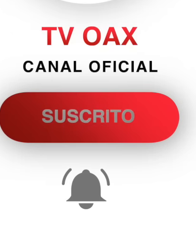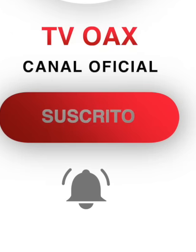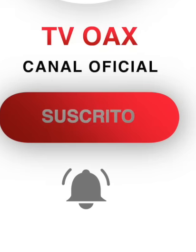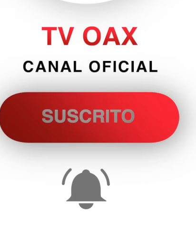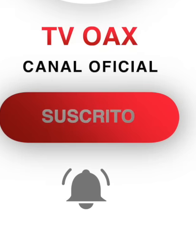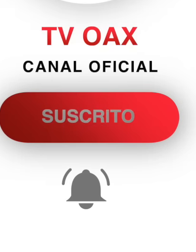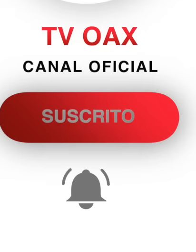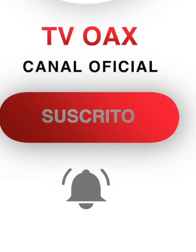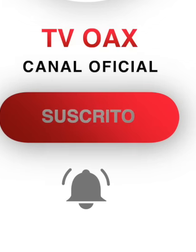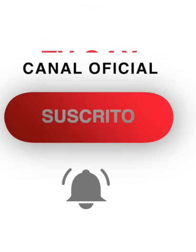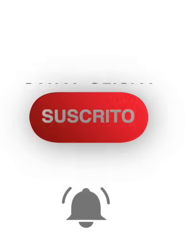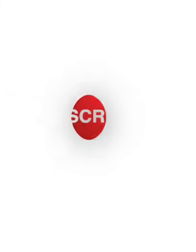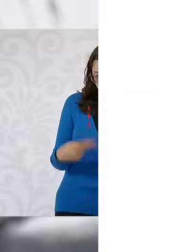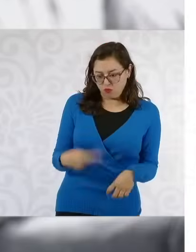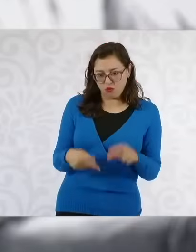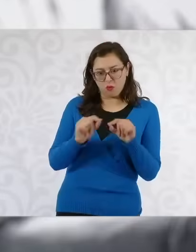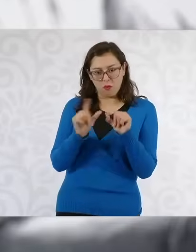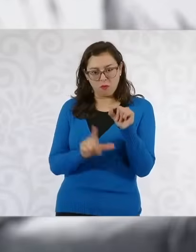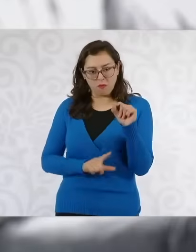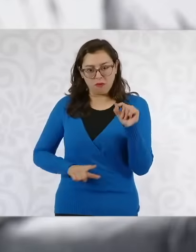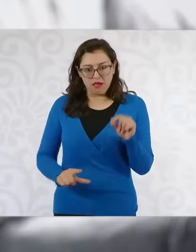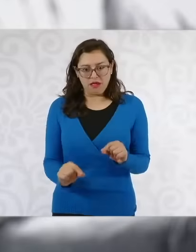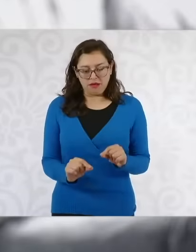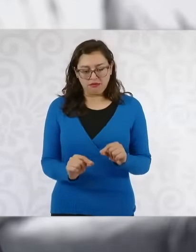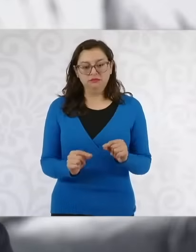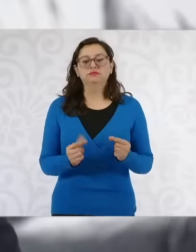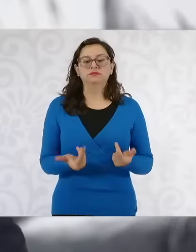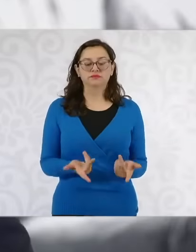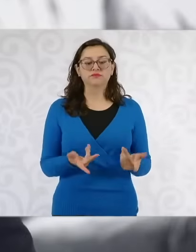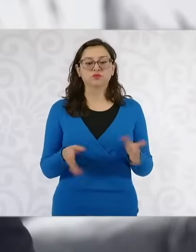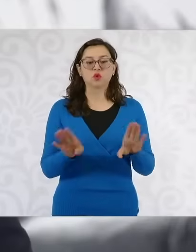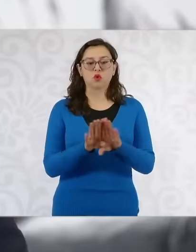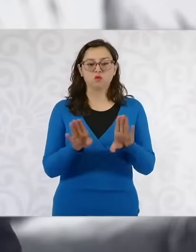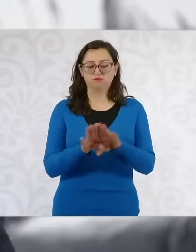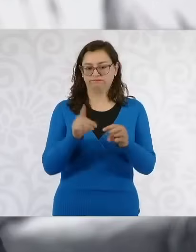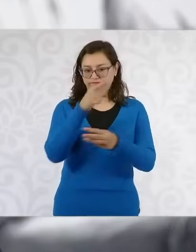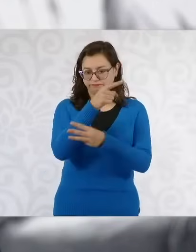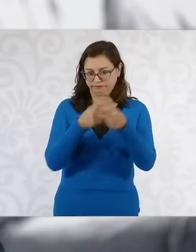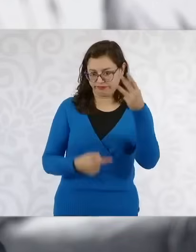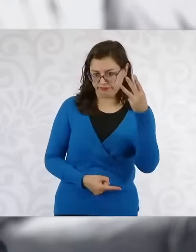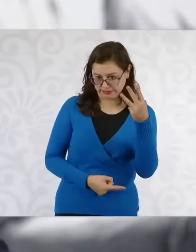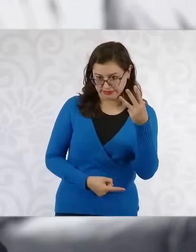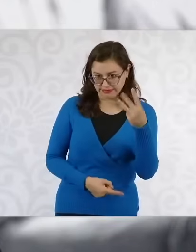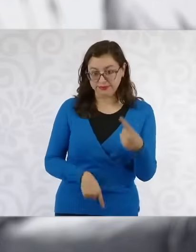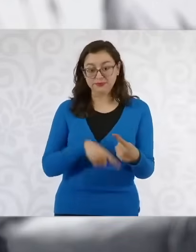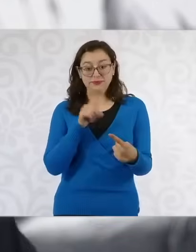aerolínea del estado mexicano se fundamenta en tres Pilares fundamentales el primero de ellos